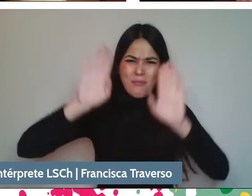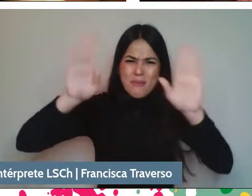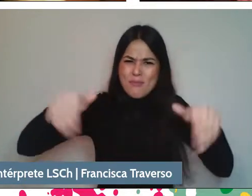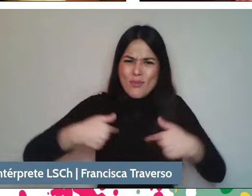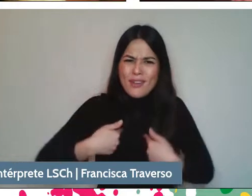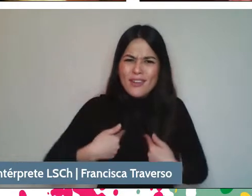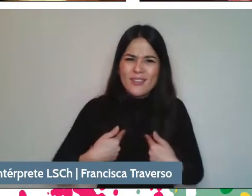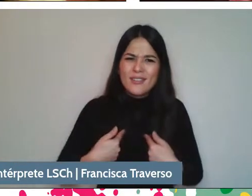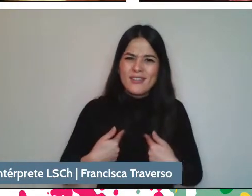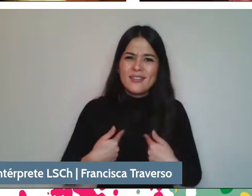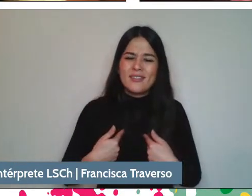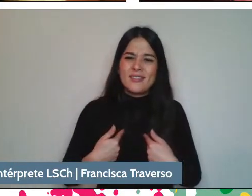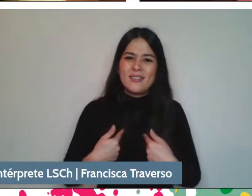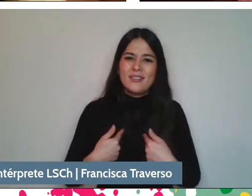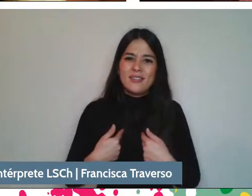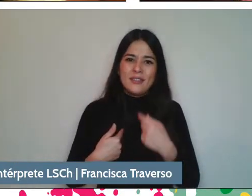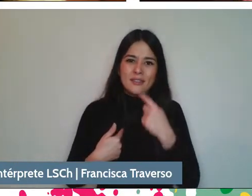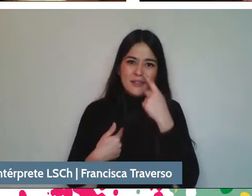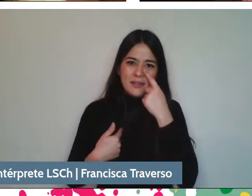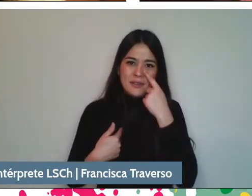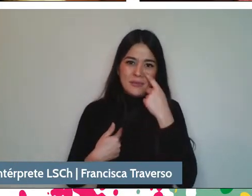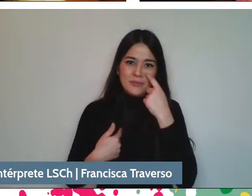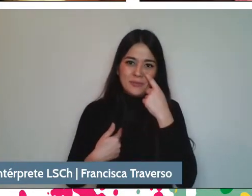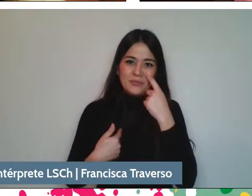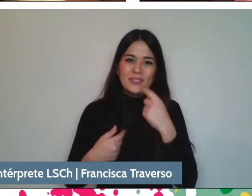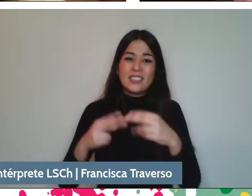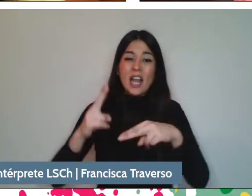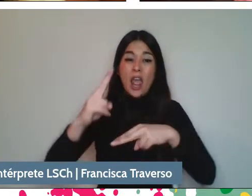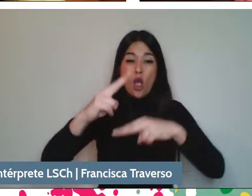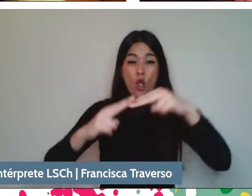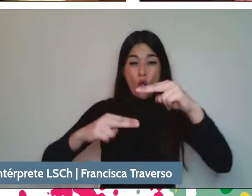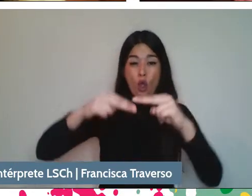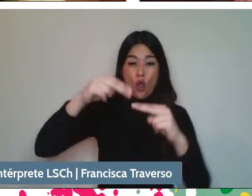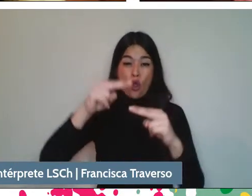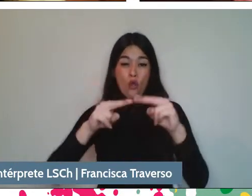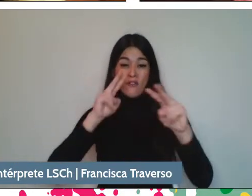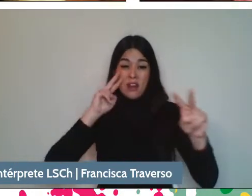Que si la obra no es vista, reconocida, aceptada,